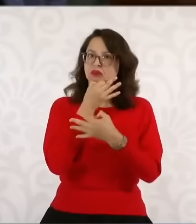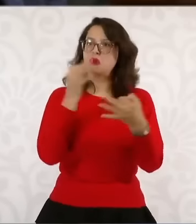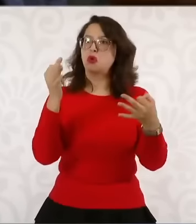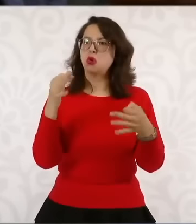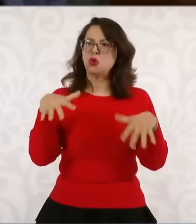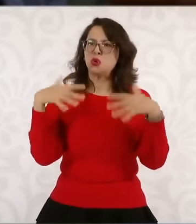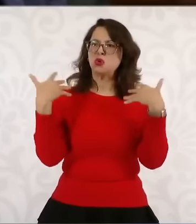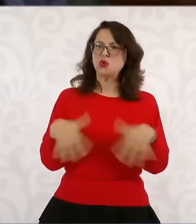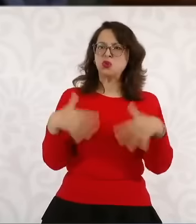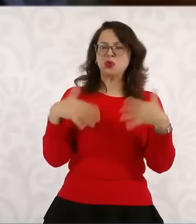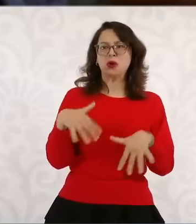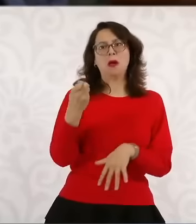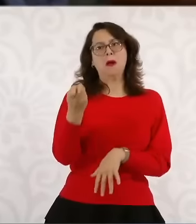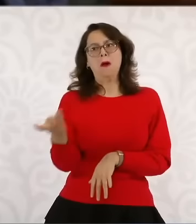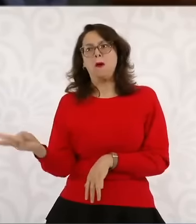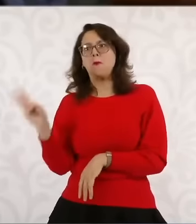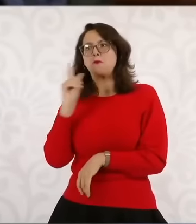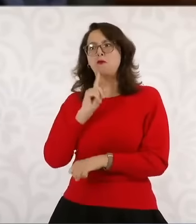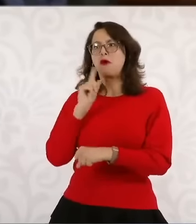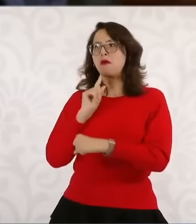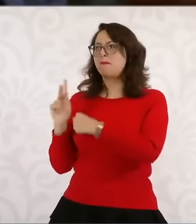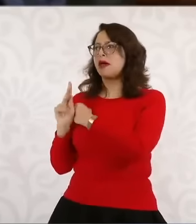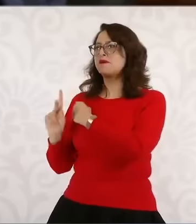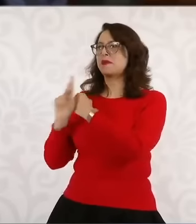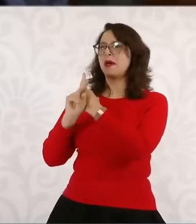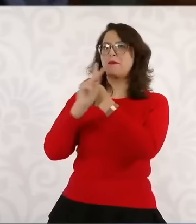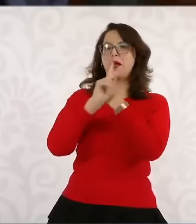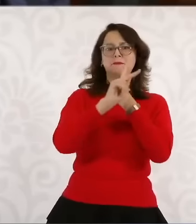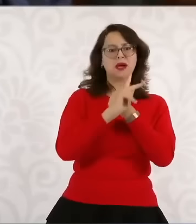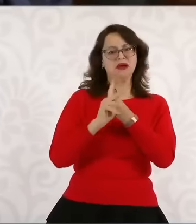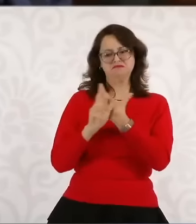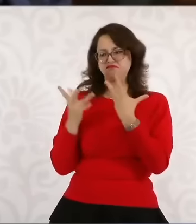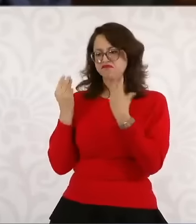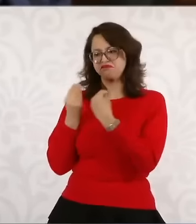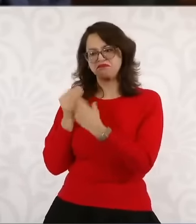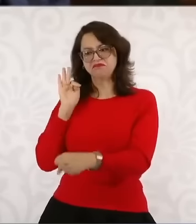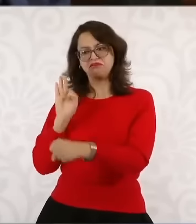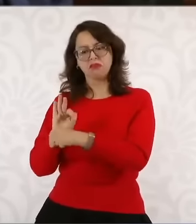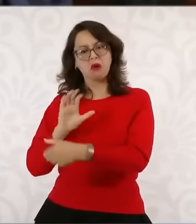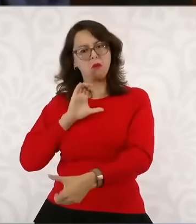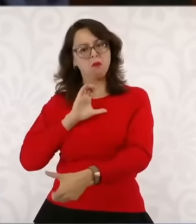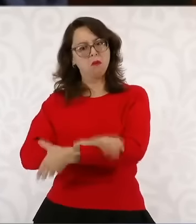sororidad de mujeres de otros países que se quisieron levantar con ella. Eh, finalmente,